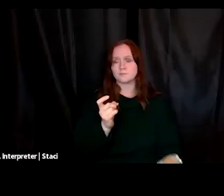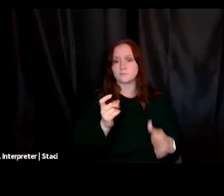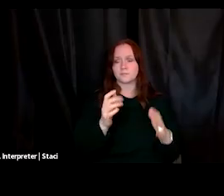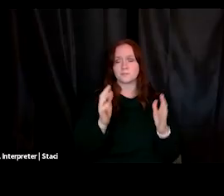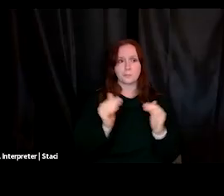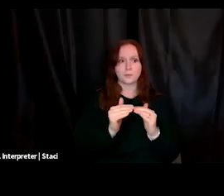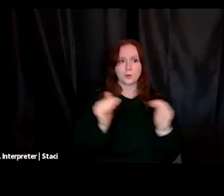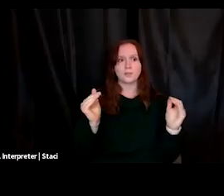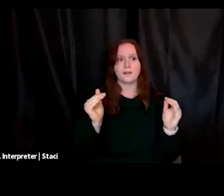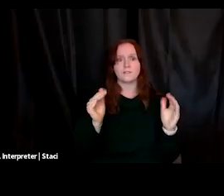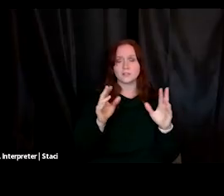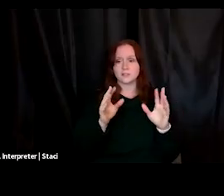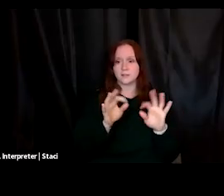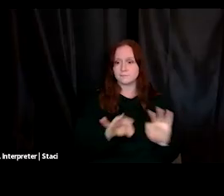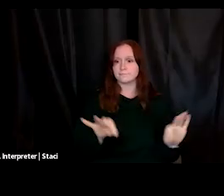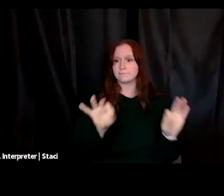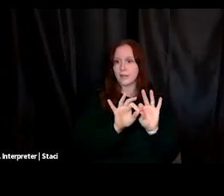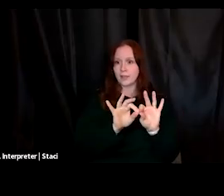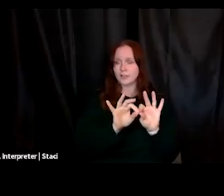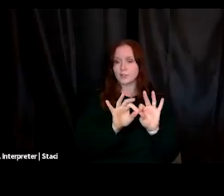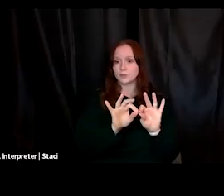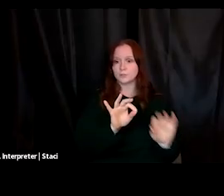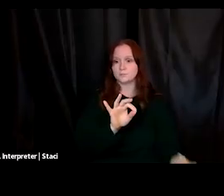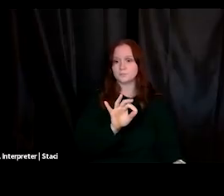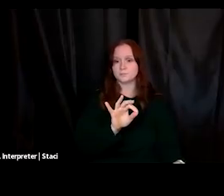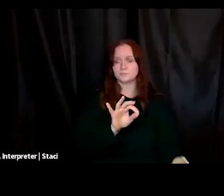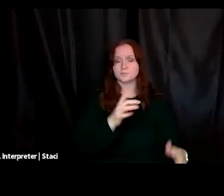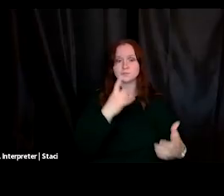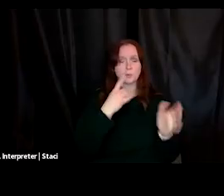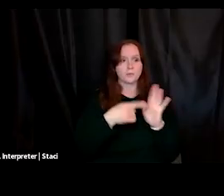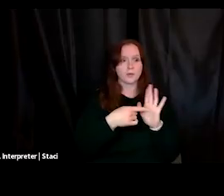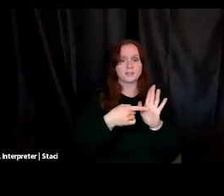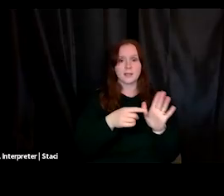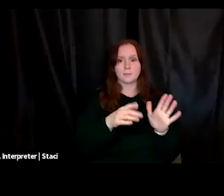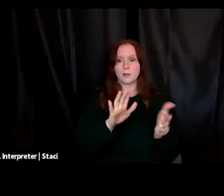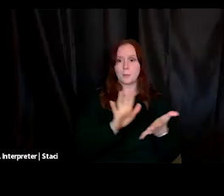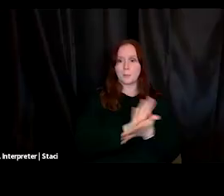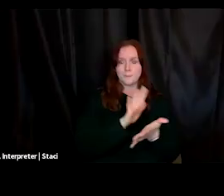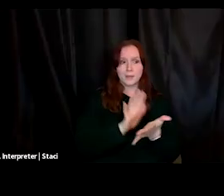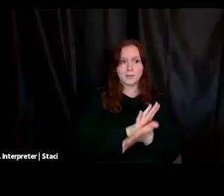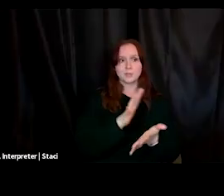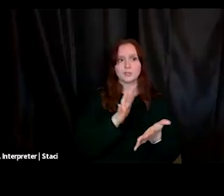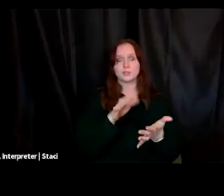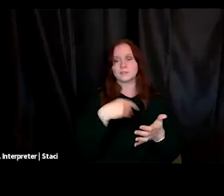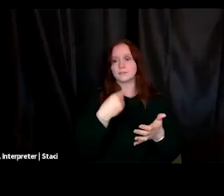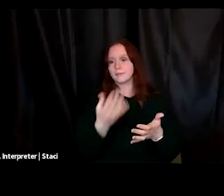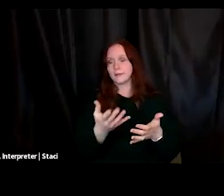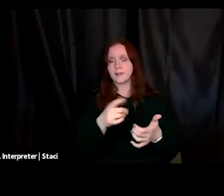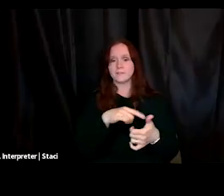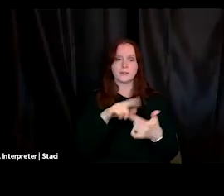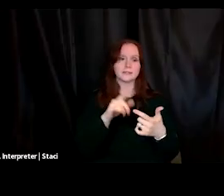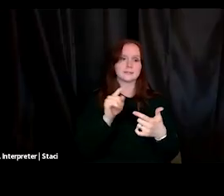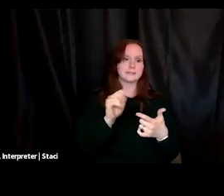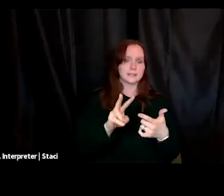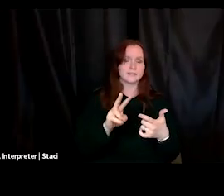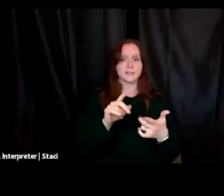Pero nunca deben acceder a la cuenta de otra persona sin que esa persona esté presente y lo hagan junto con ella.